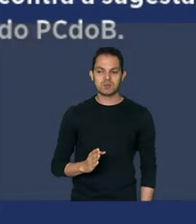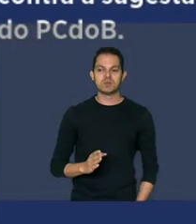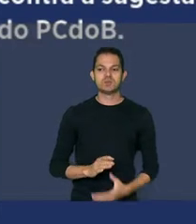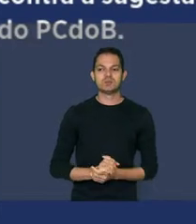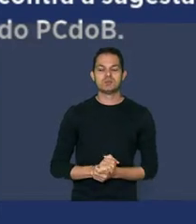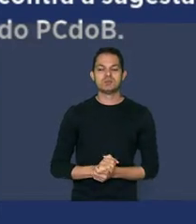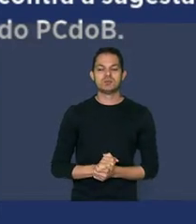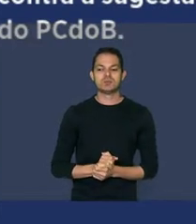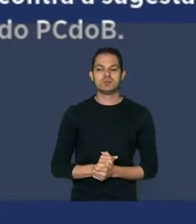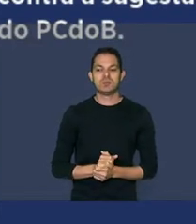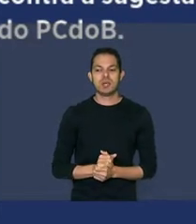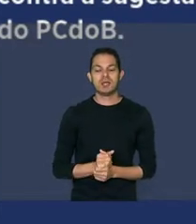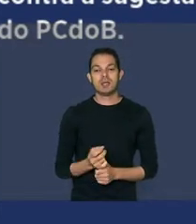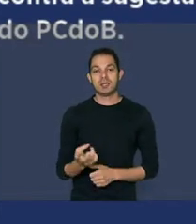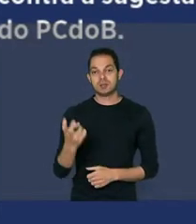ENTRETENIMENTO NO PAÍS. E